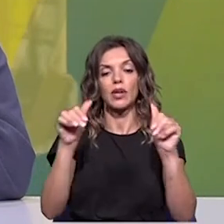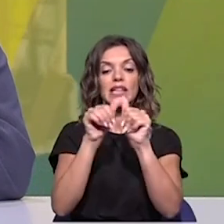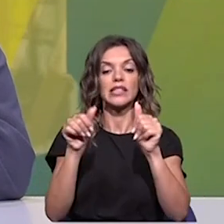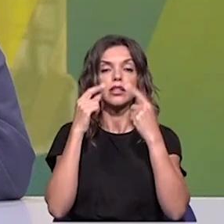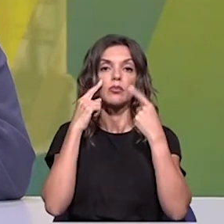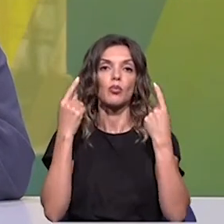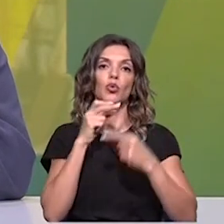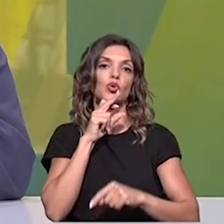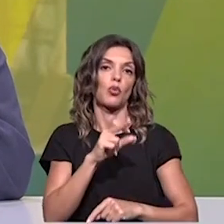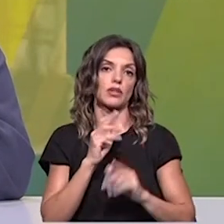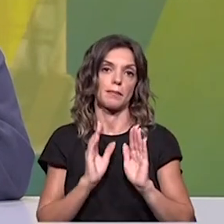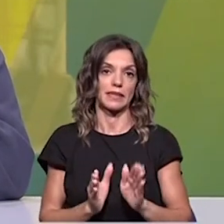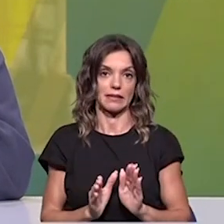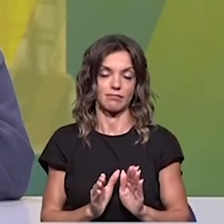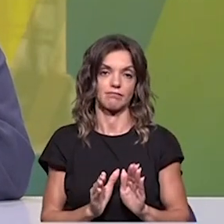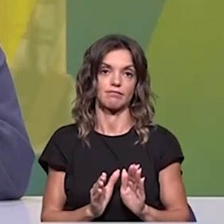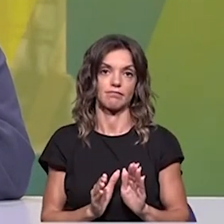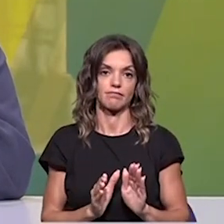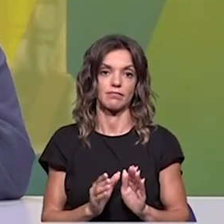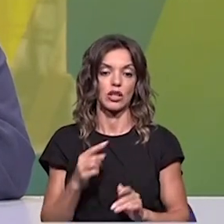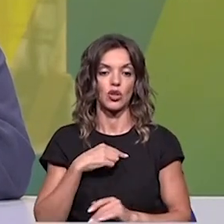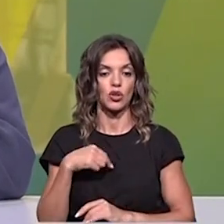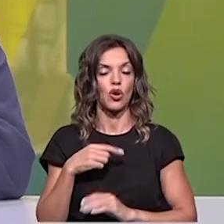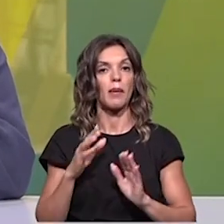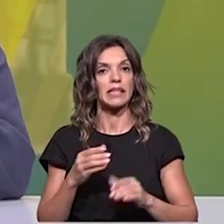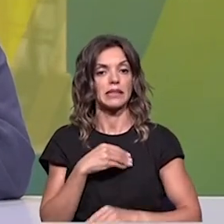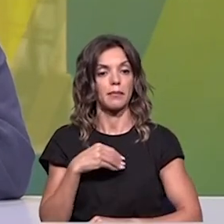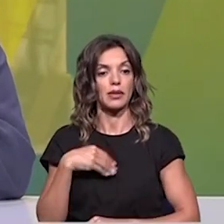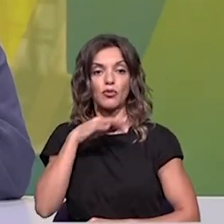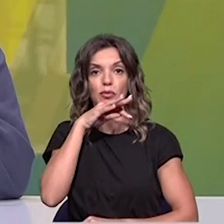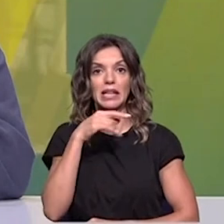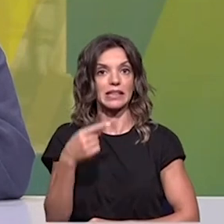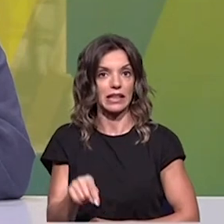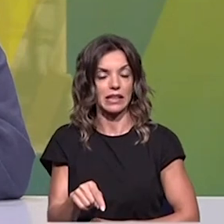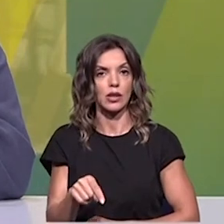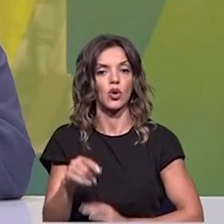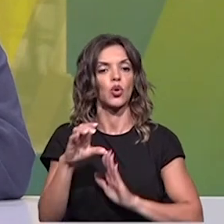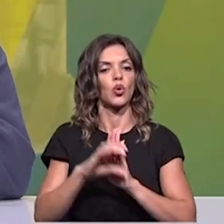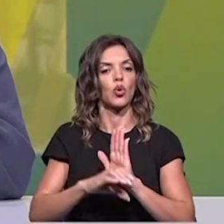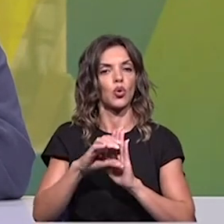Nós temos que ter, como já foi falado aqui, temos que ter médico de família. Temos de criar condições para que os médicos e os enfermeiros